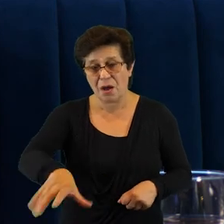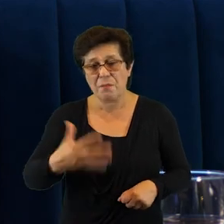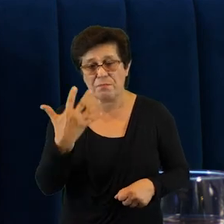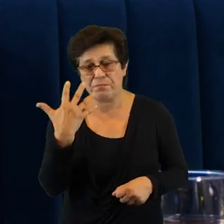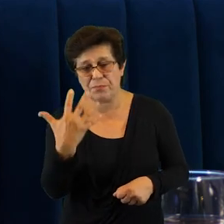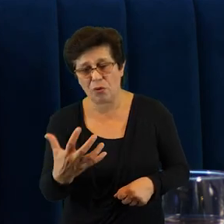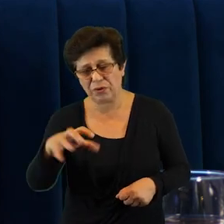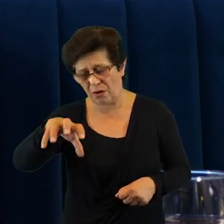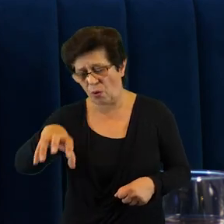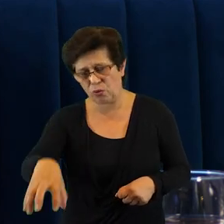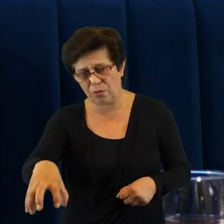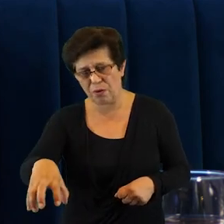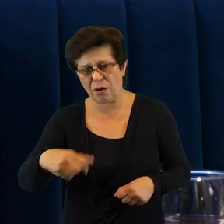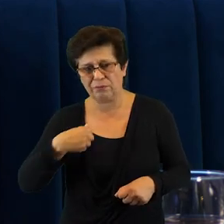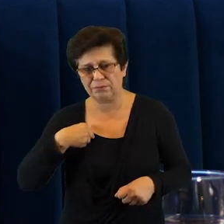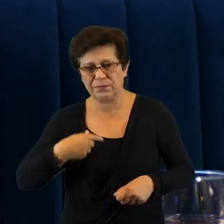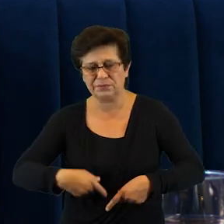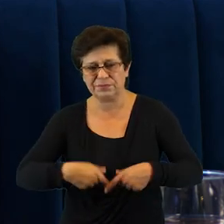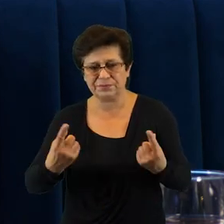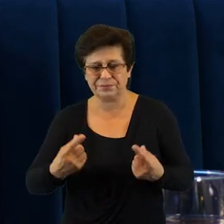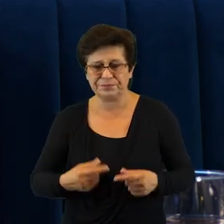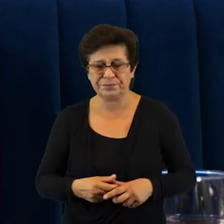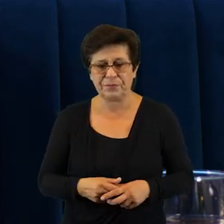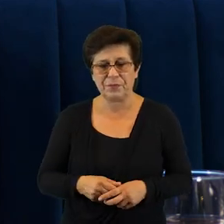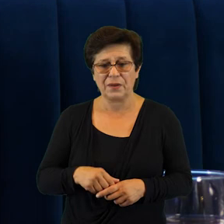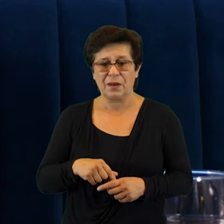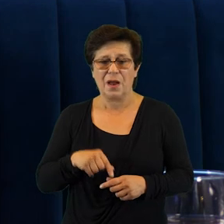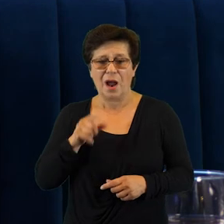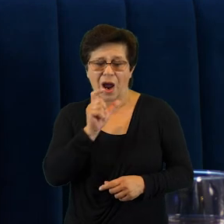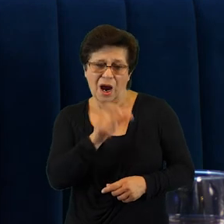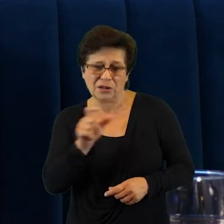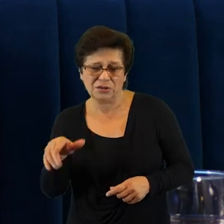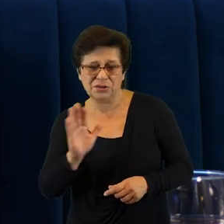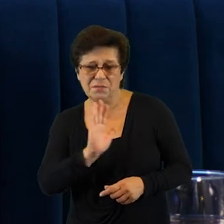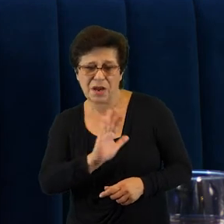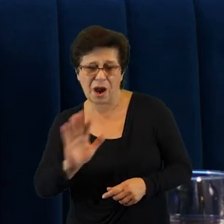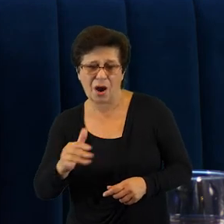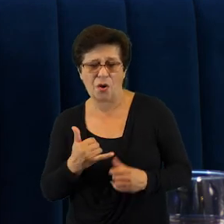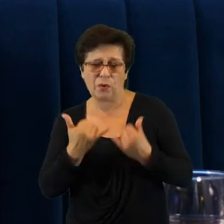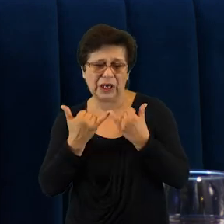I to chcę podkreślić, wśród tych temperamentów polemicznych,